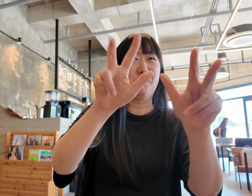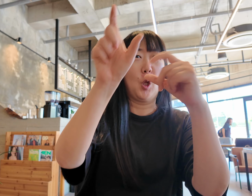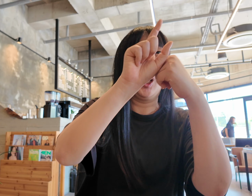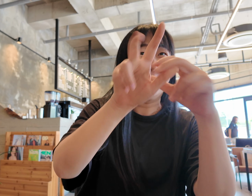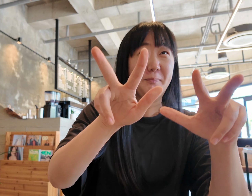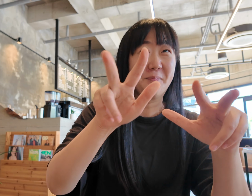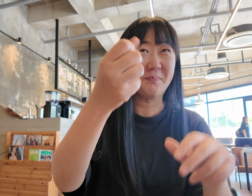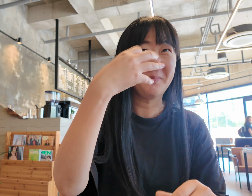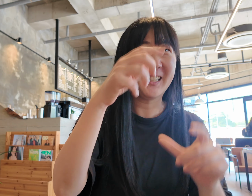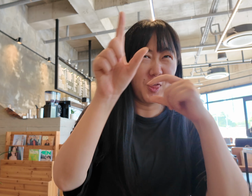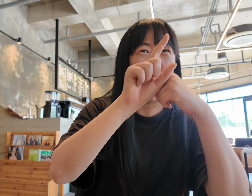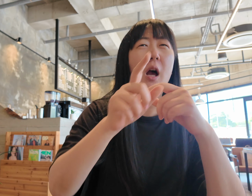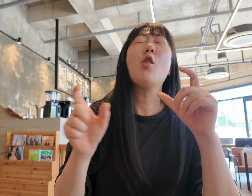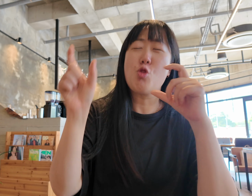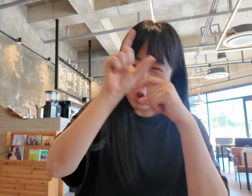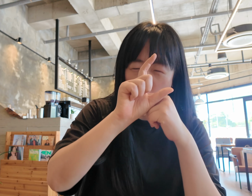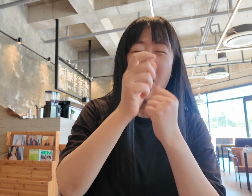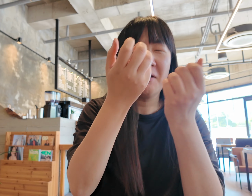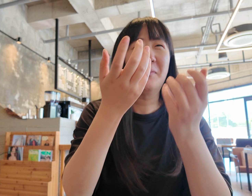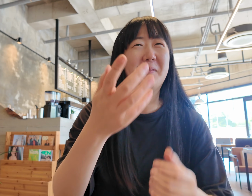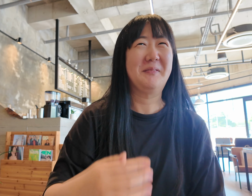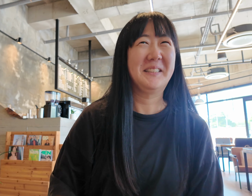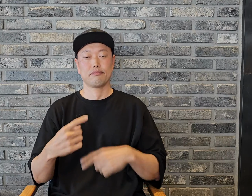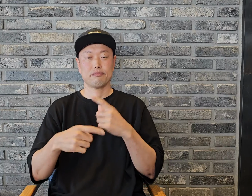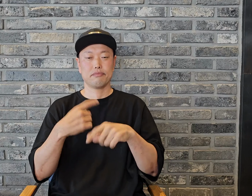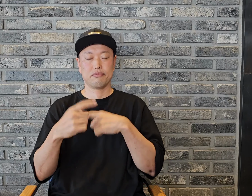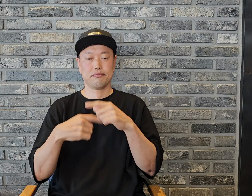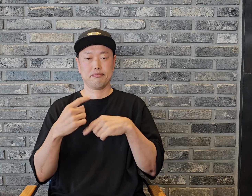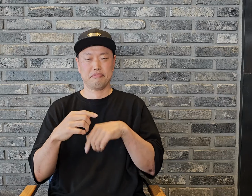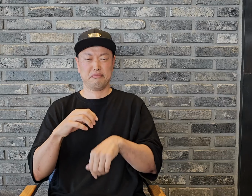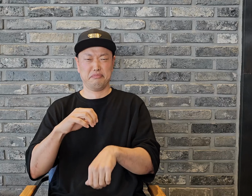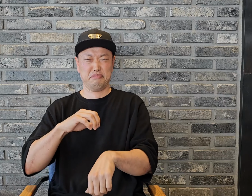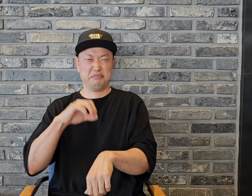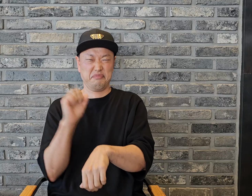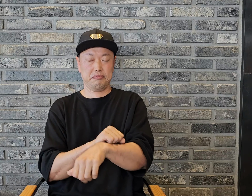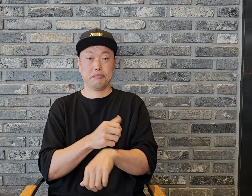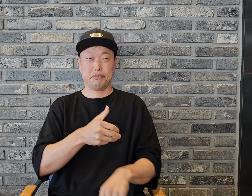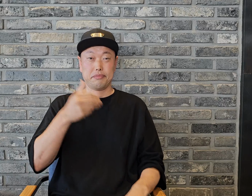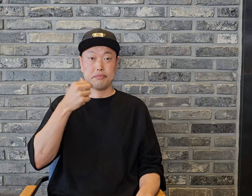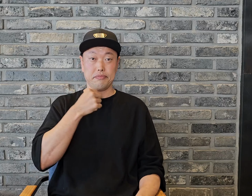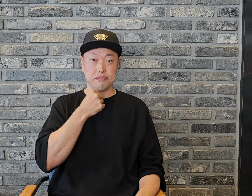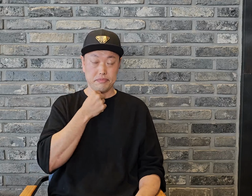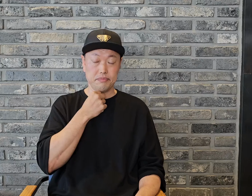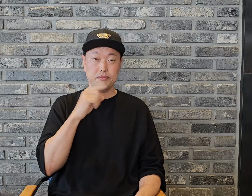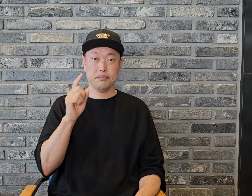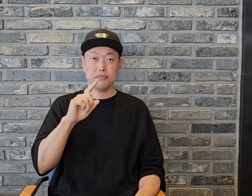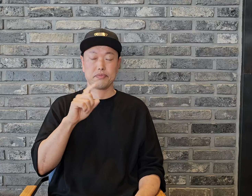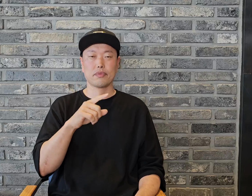지금 더 지금 더 말해주세요 수어를 잘하고 싶으신가요?